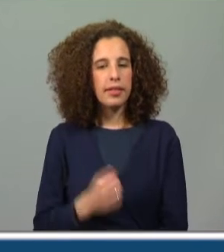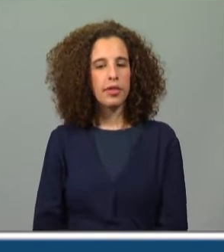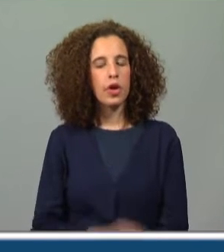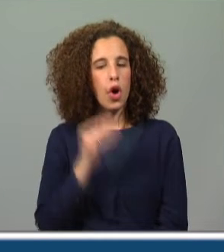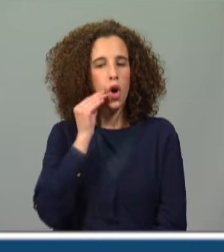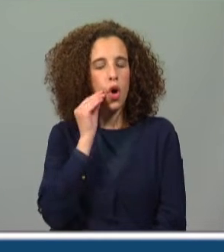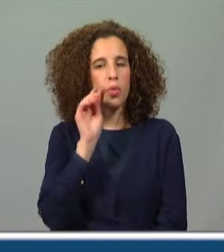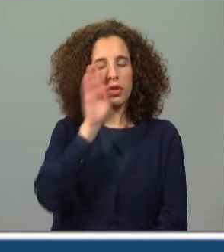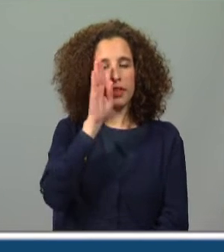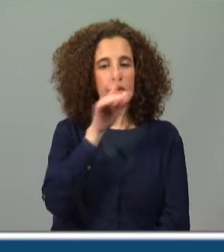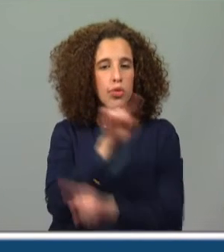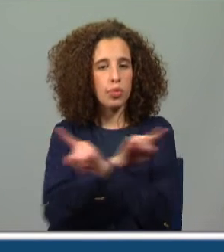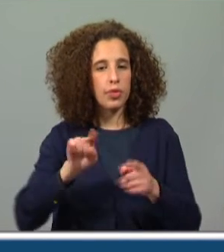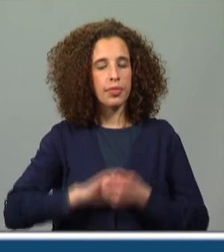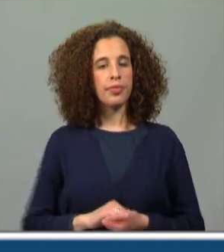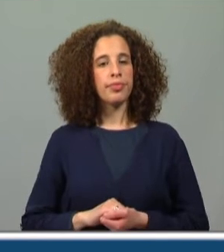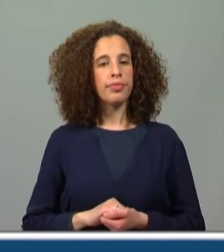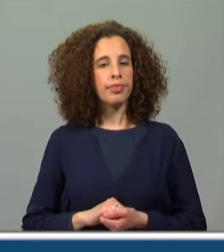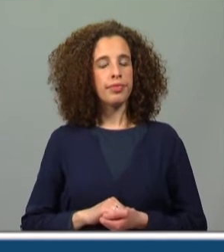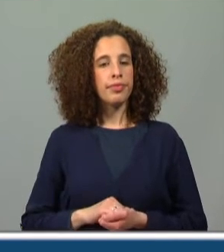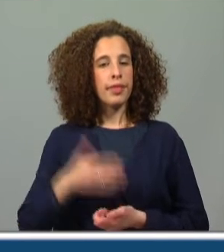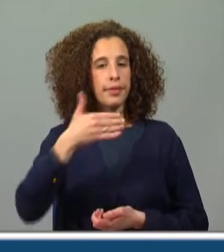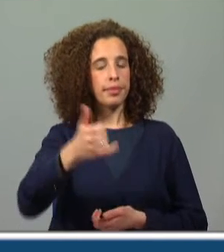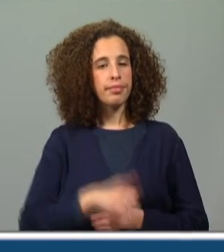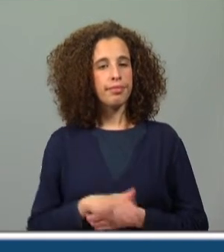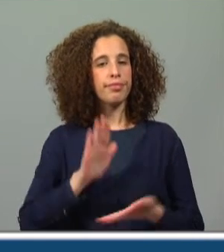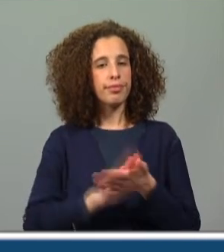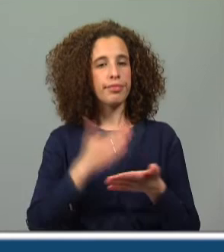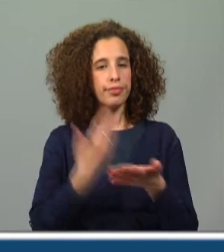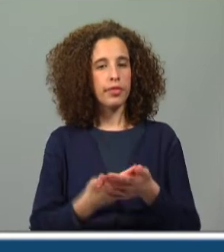se fosse proibida e em seguida interpreta o título do 如果被禁止然後解釋標題